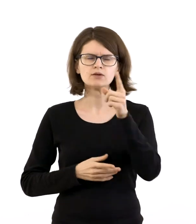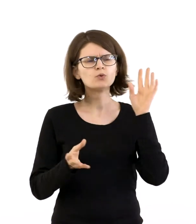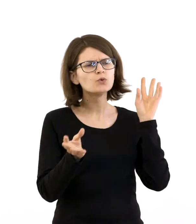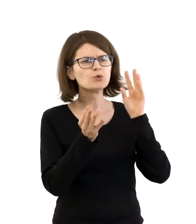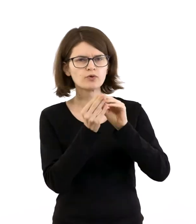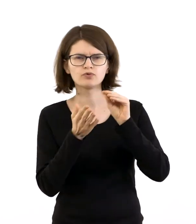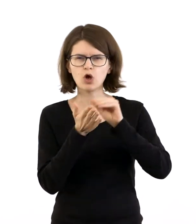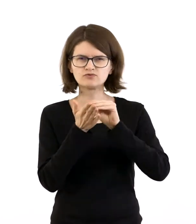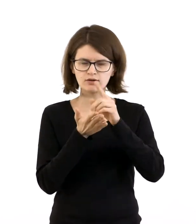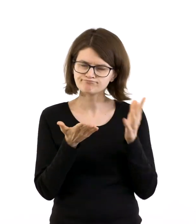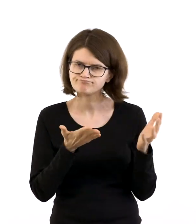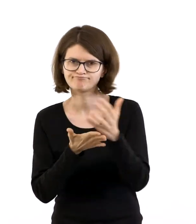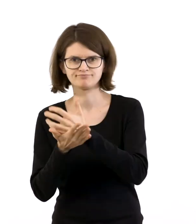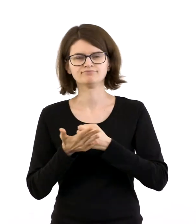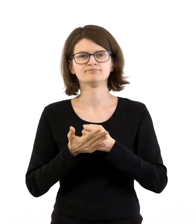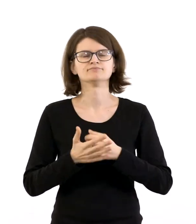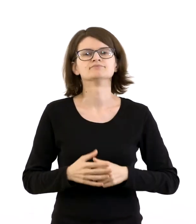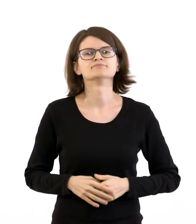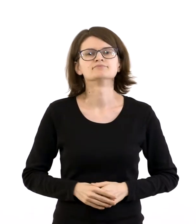Zbierzcie dotychczasowe doświadczenia.